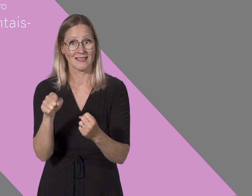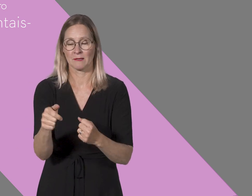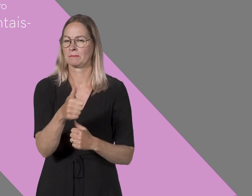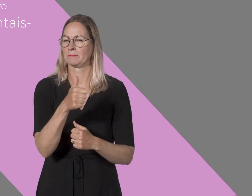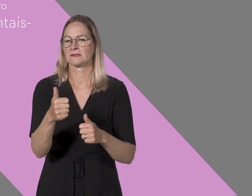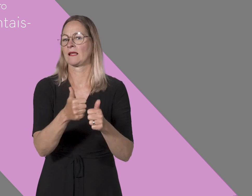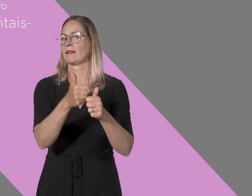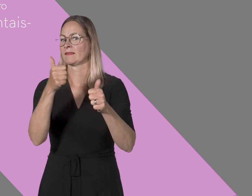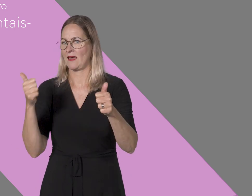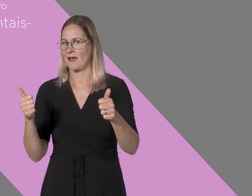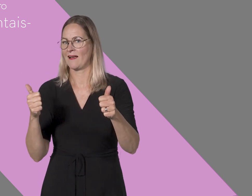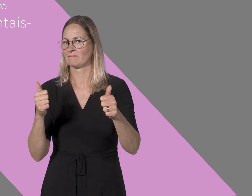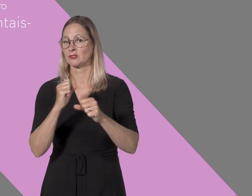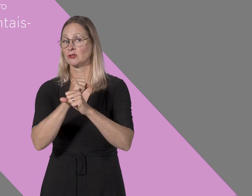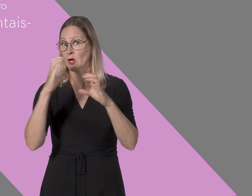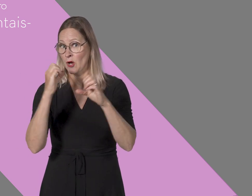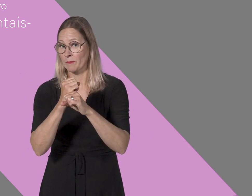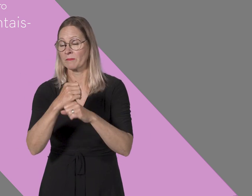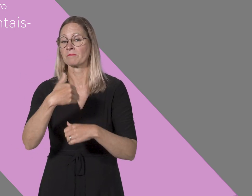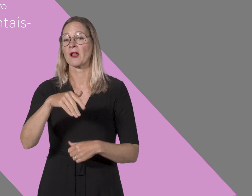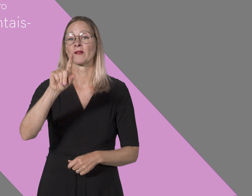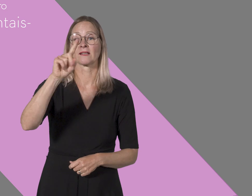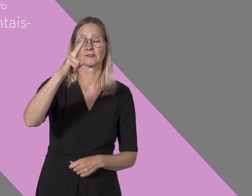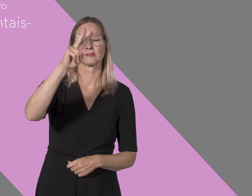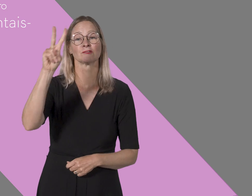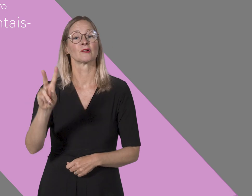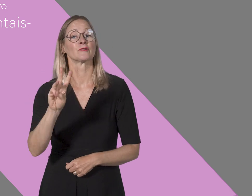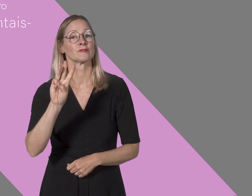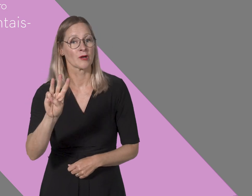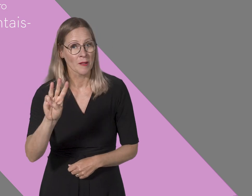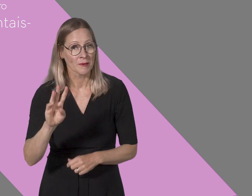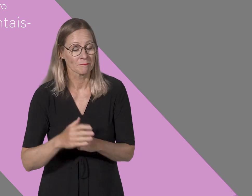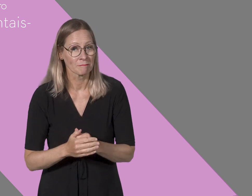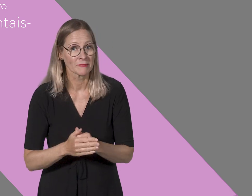joka järjestetään etätapahtumana 10.2. klo 12.00-15.00 Zoom-alustalla.